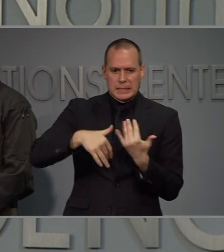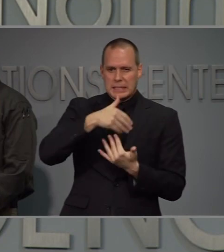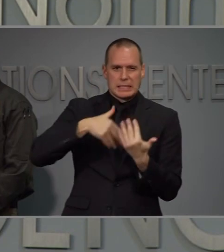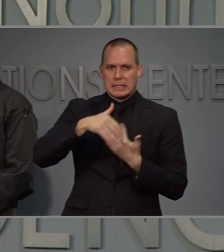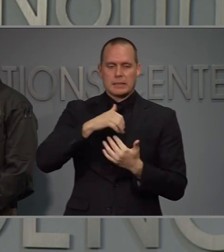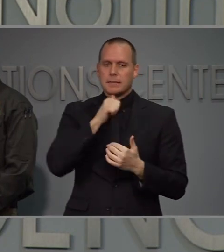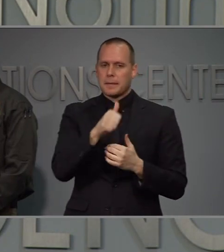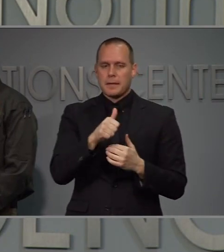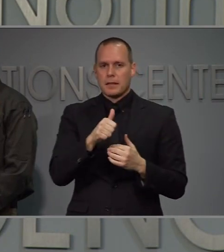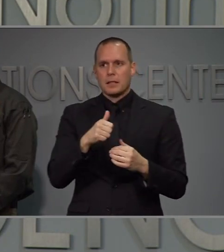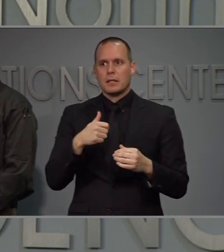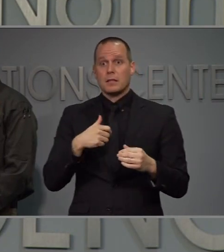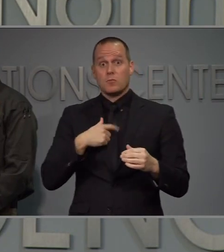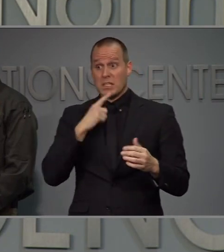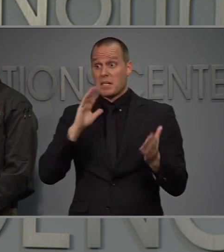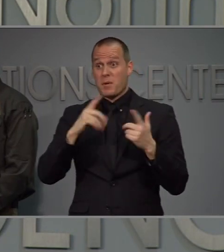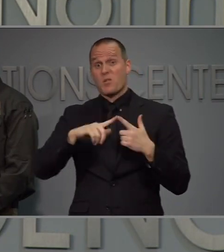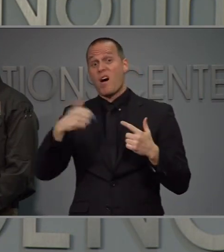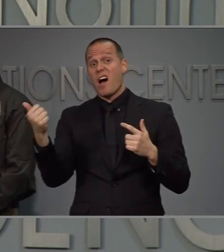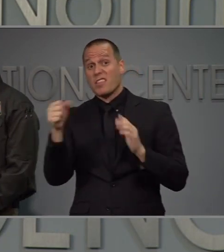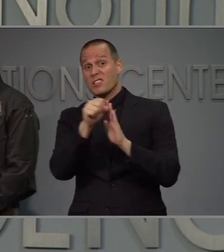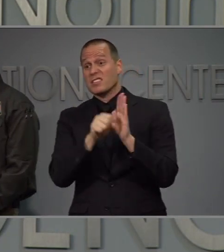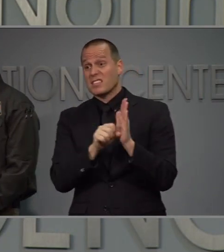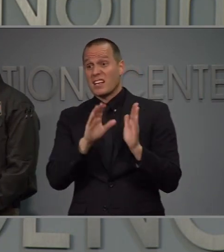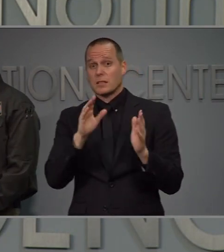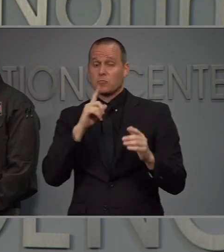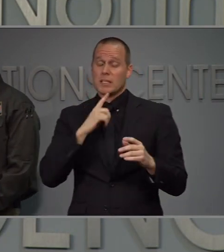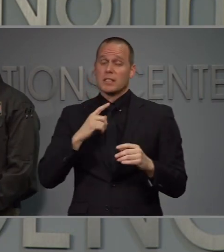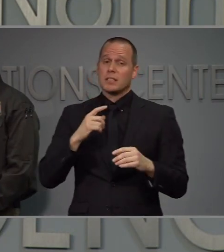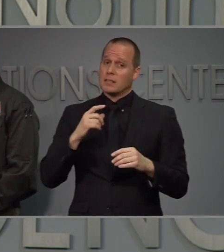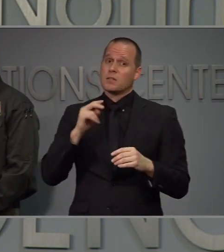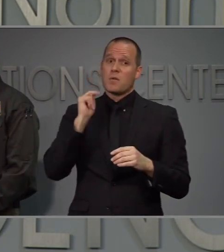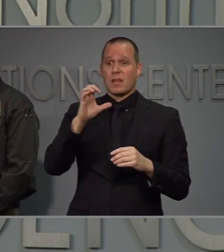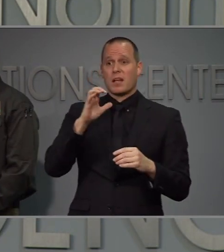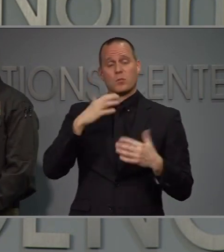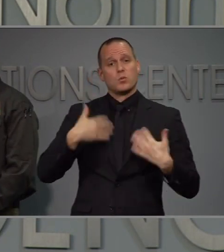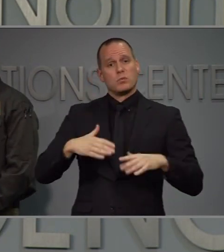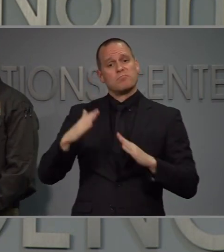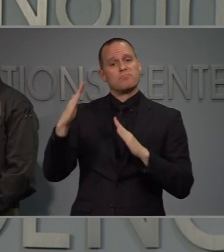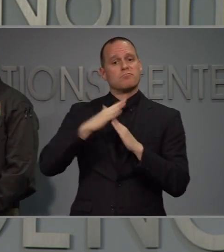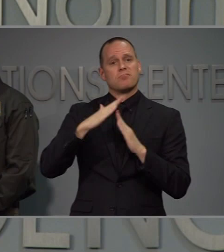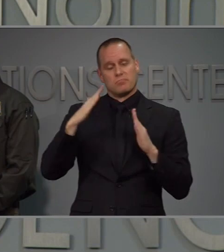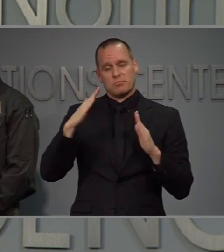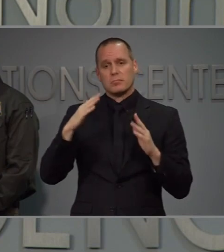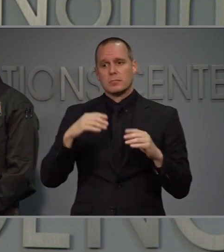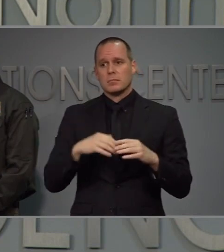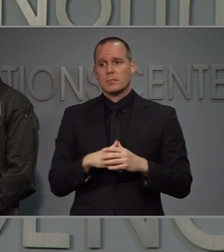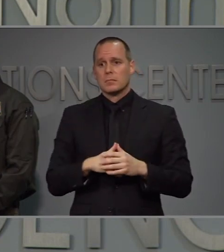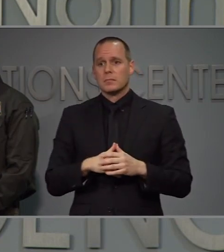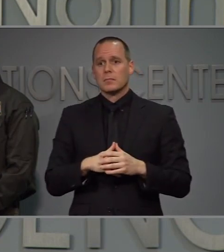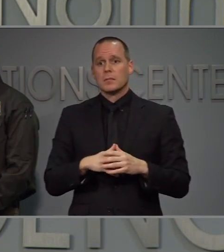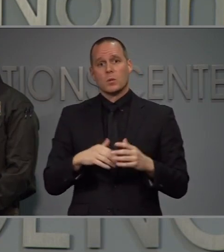tratando de mantener su distancia social. Lo que somos uno de los mejores estados del país, sobre todo con la